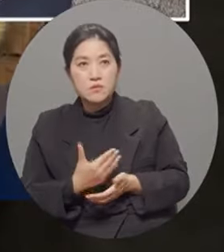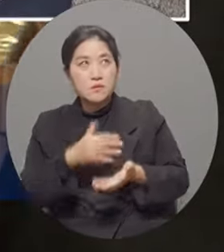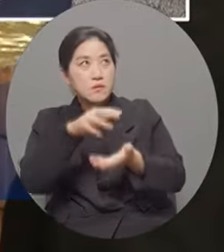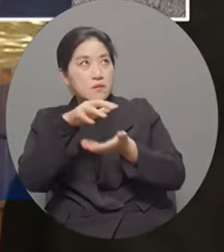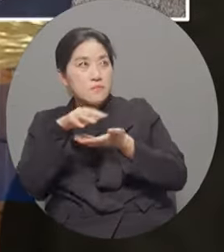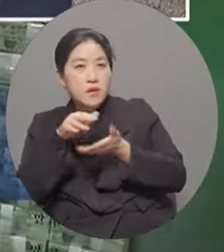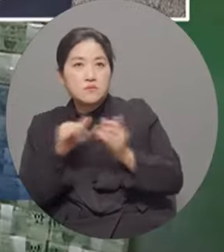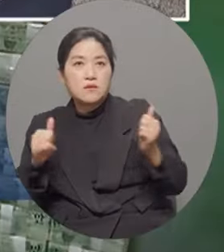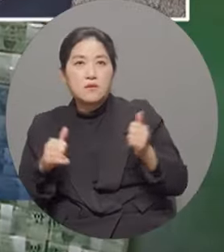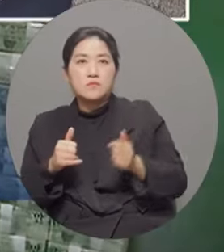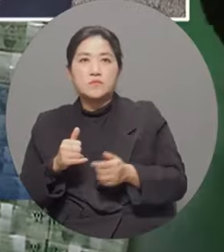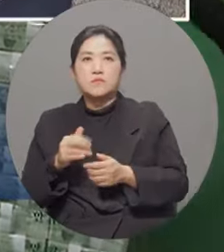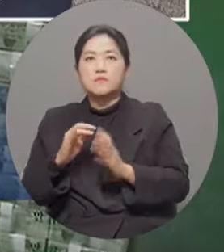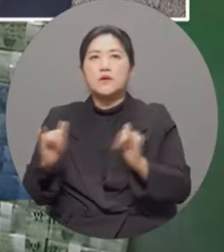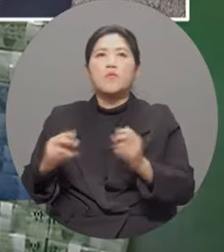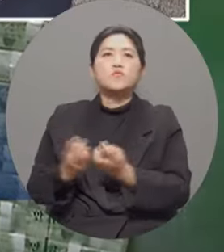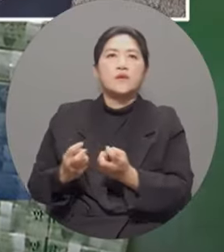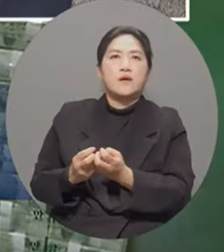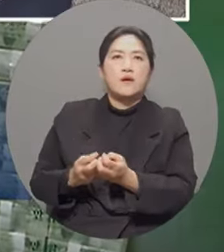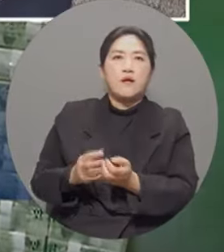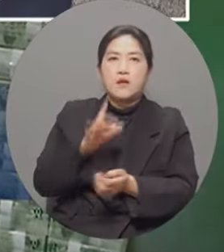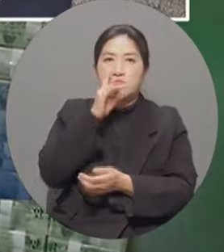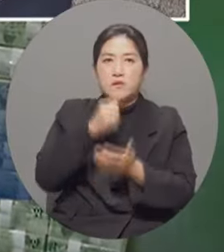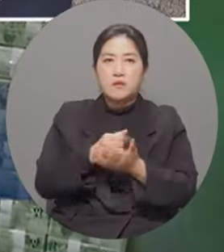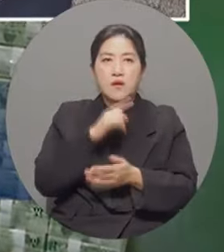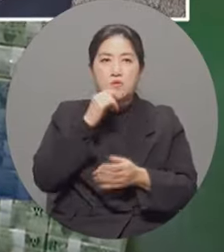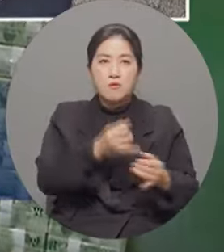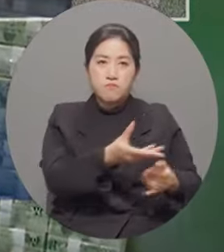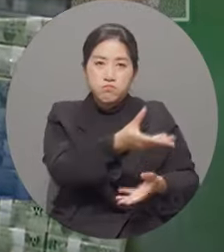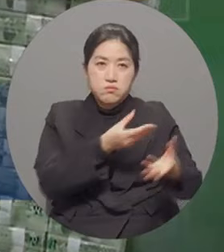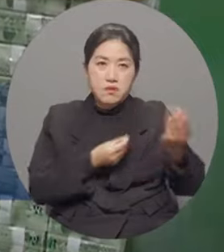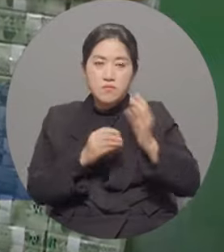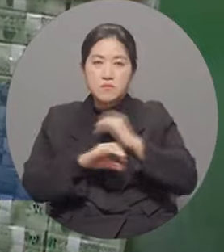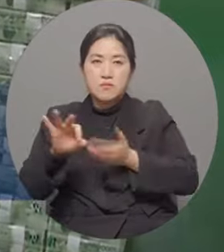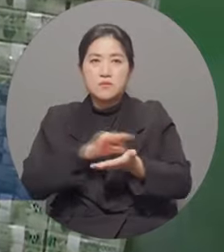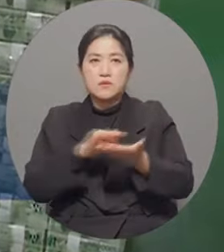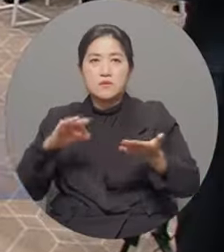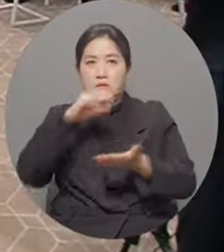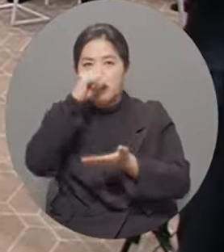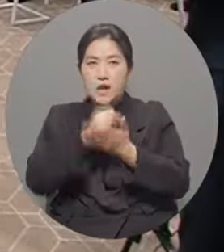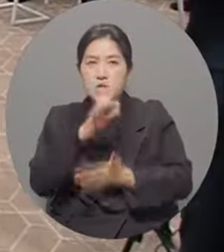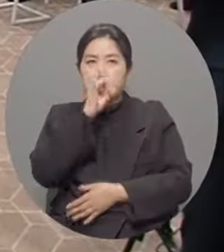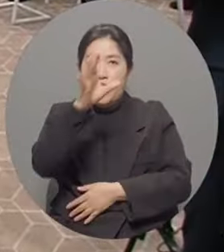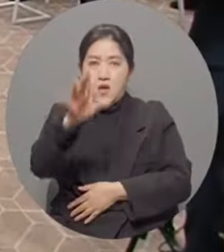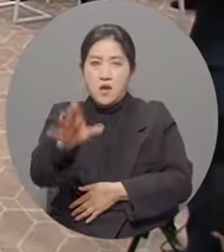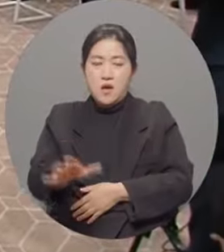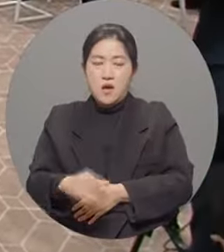사업들이기 때문에 쉽지 않고. 빚을 내게 되면 더욱 더 지금 재정건전성을악화시키는 문제가.